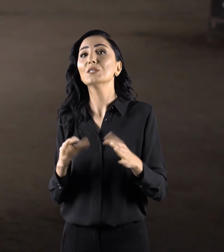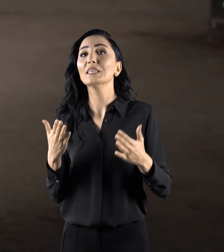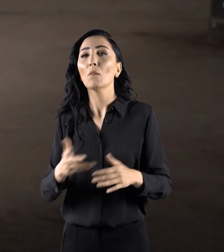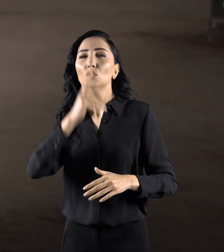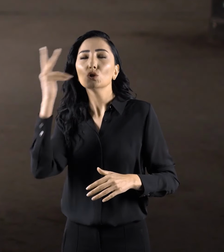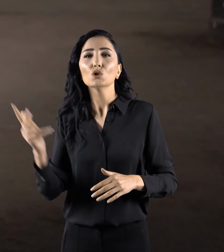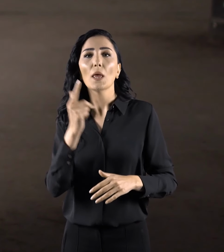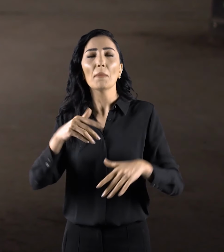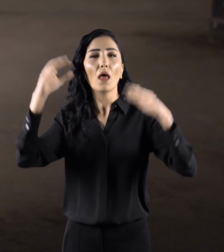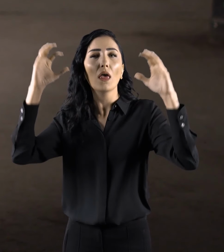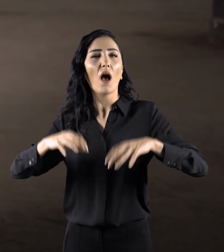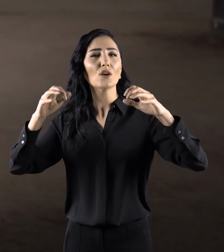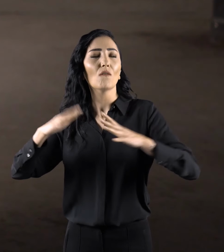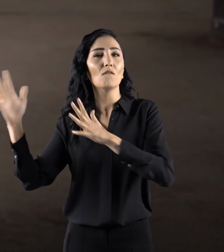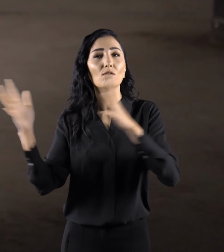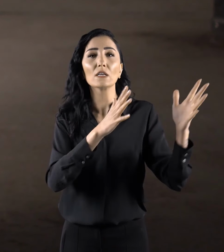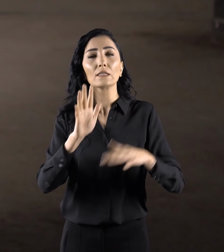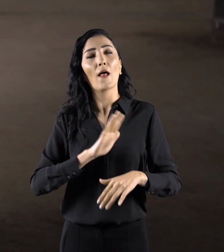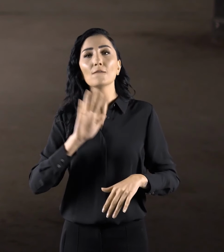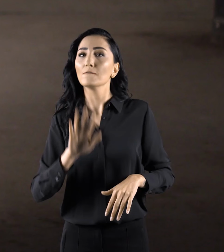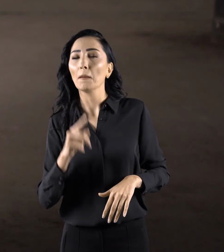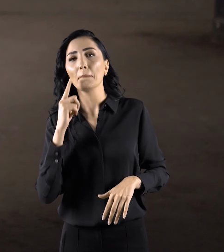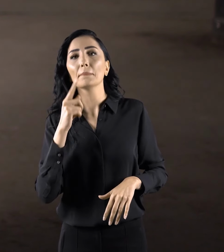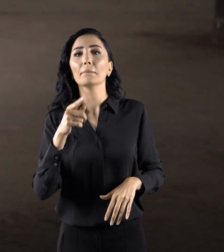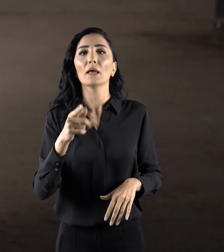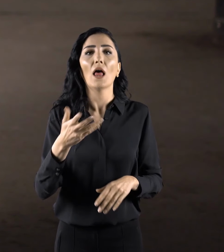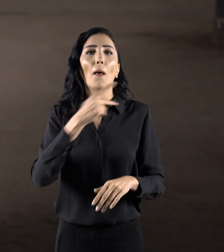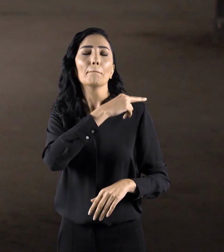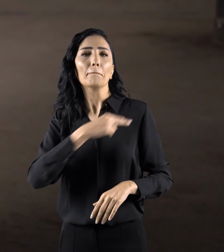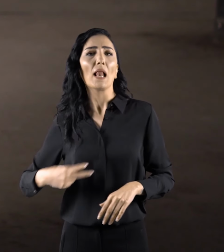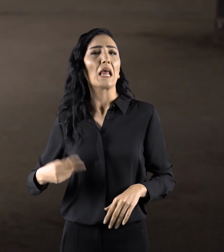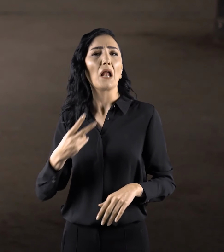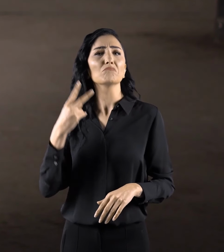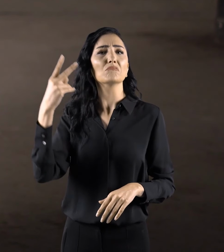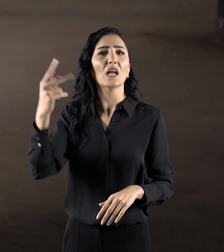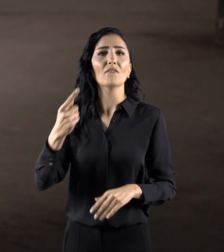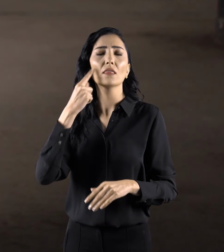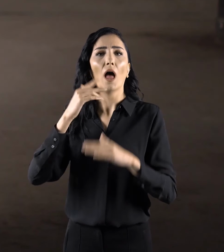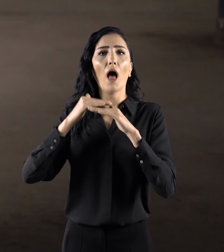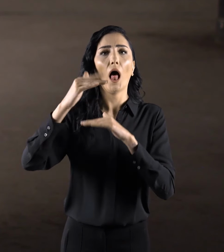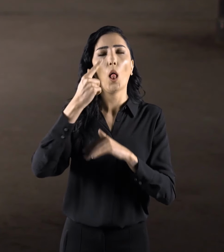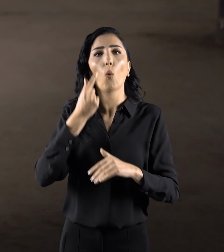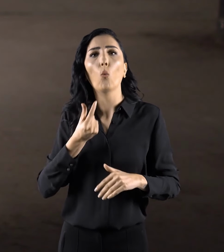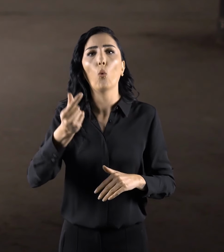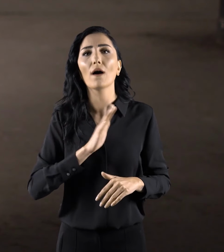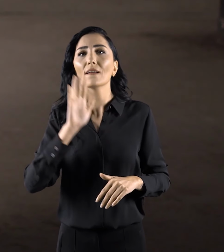Şimdi ise şiddetli bir yağış ve fırtınanın geldiğini düşünün ve yerel yönetimler tarafından halk uyarılıyor.